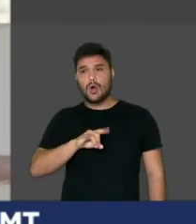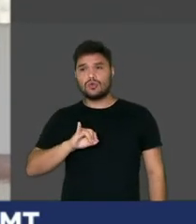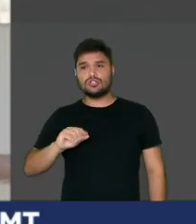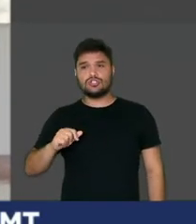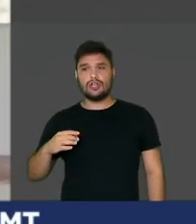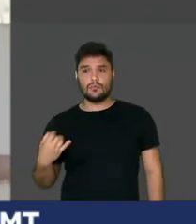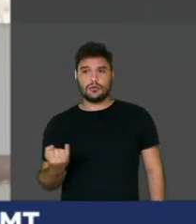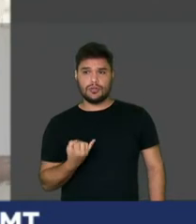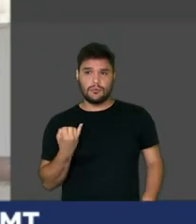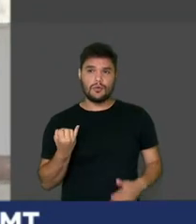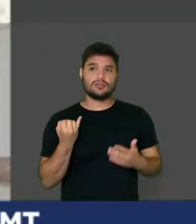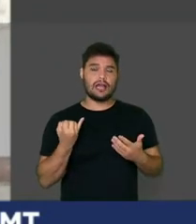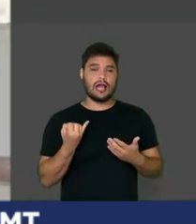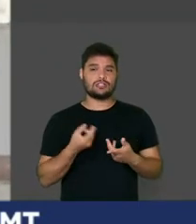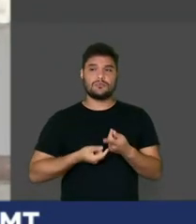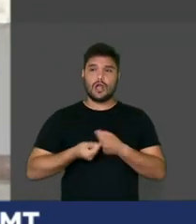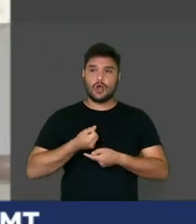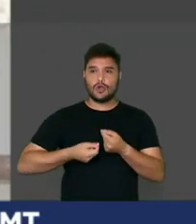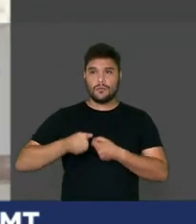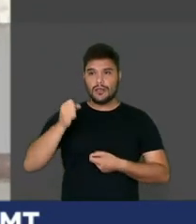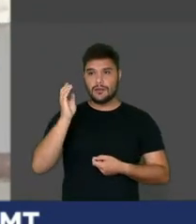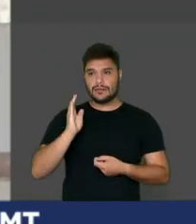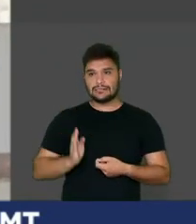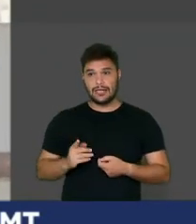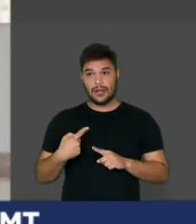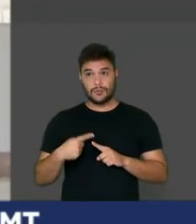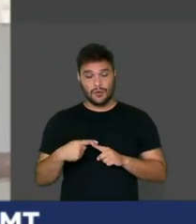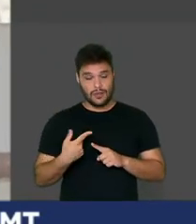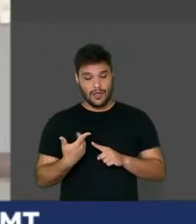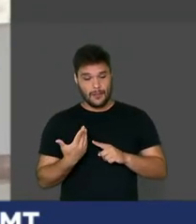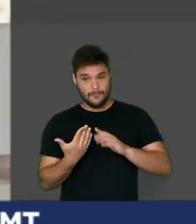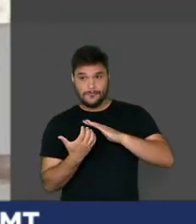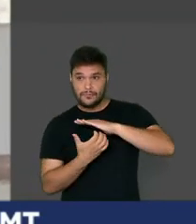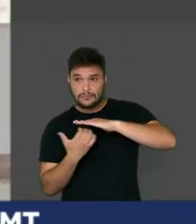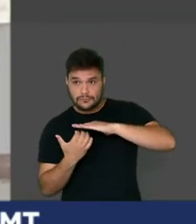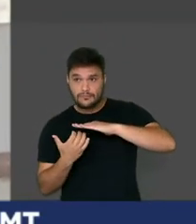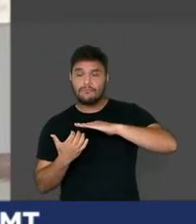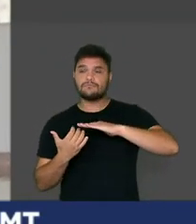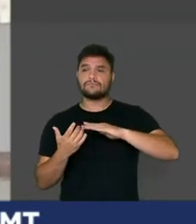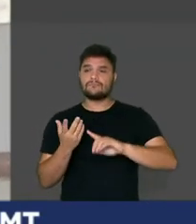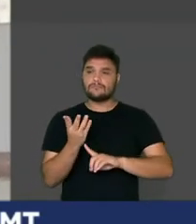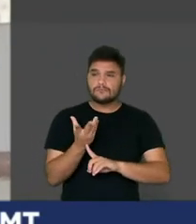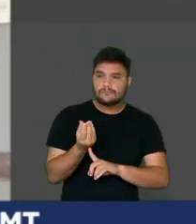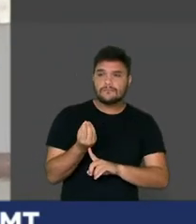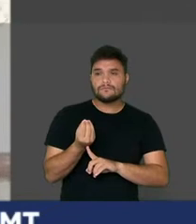UM DIA MUITO IMPORTANTE PARA TODOS NÓS, PARA TODA ECONOMIA BRASILEIRA, PORQUE O PEQUENO QUE FAZ A DIFERENÇA. SÃO AS